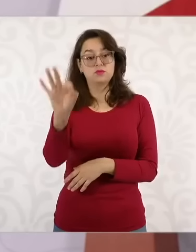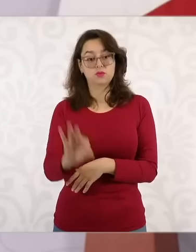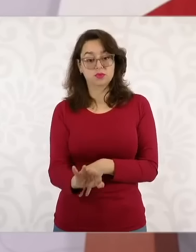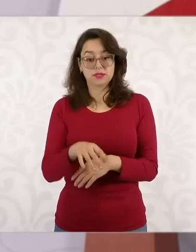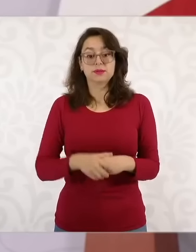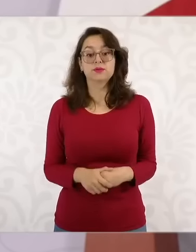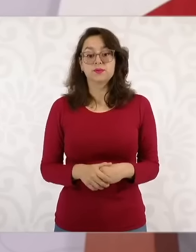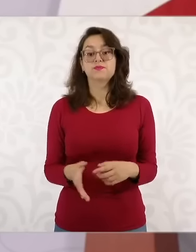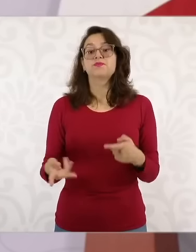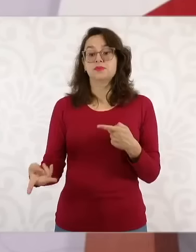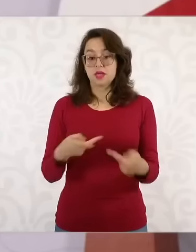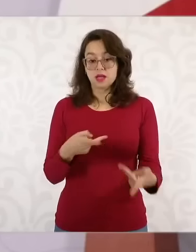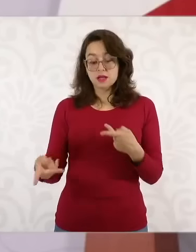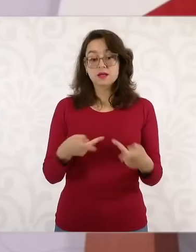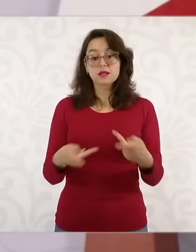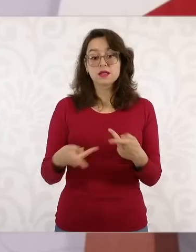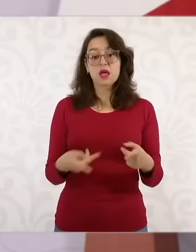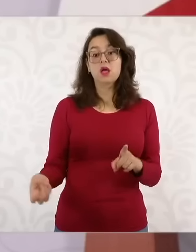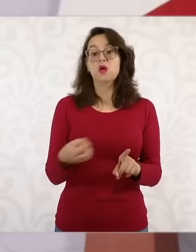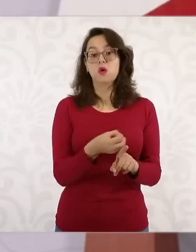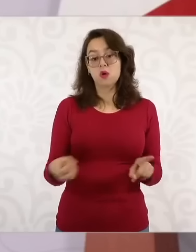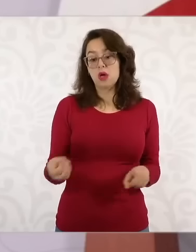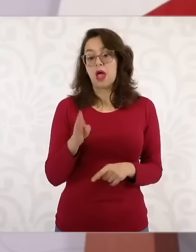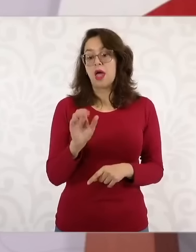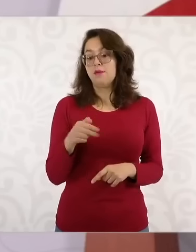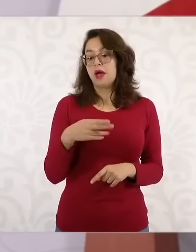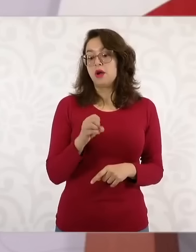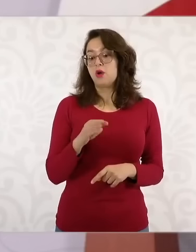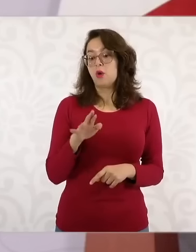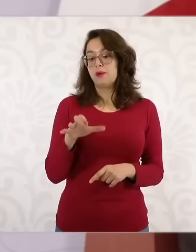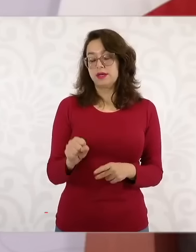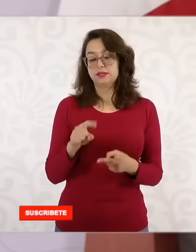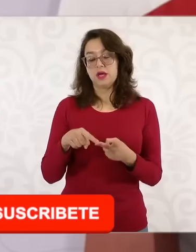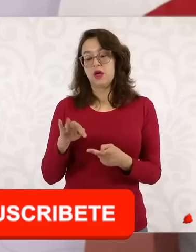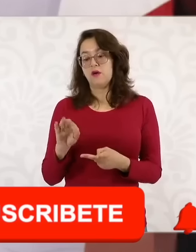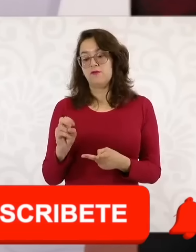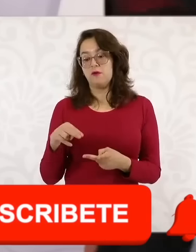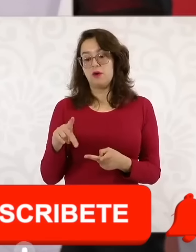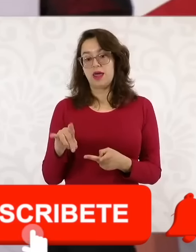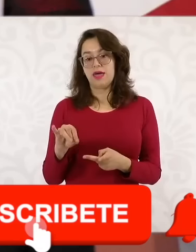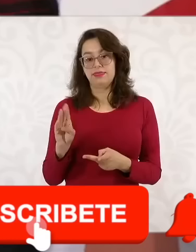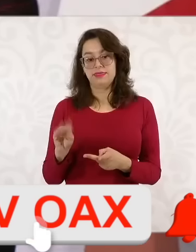planeación, en un trabajo que se está haciendo con Vanobras y con Fonadín, estarán próximamente cinco